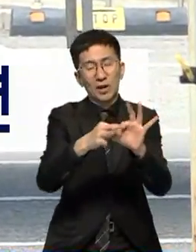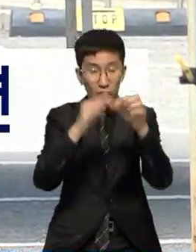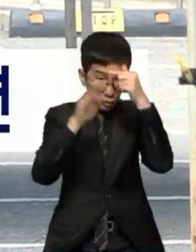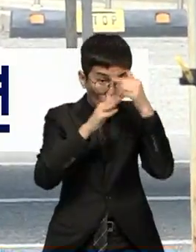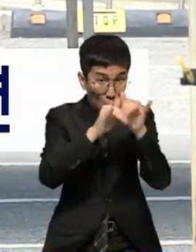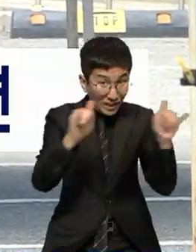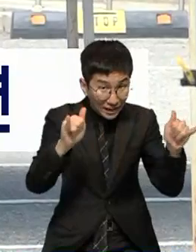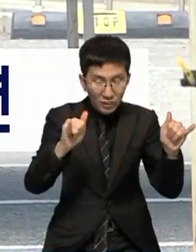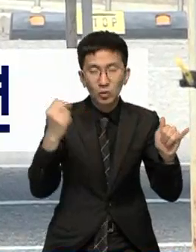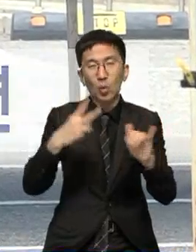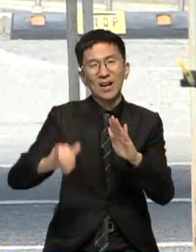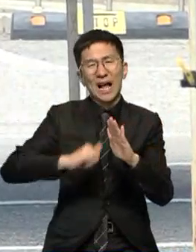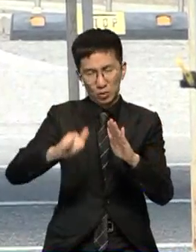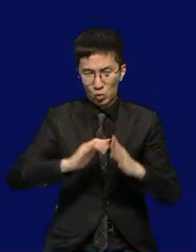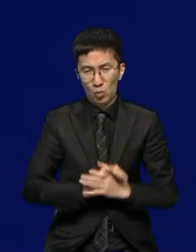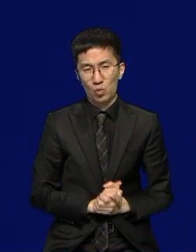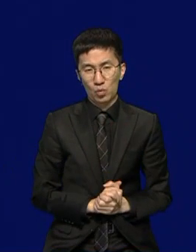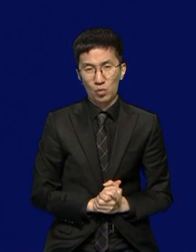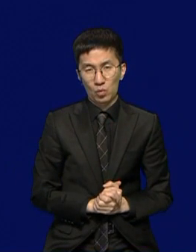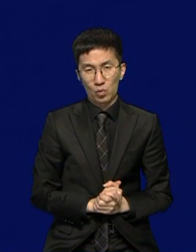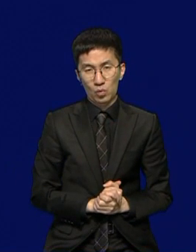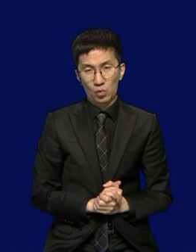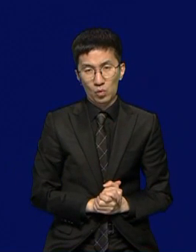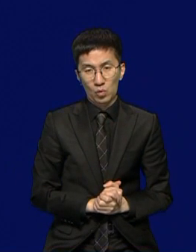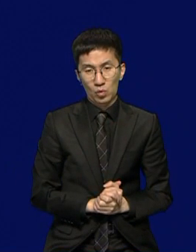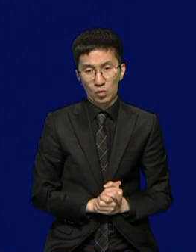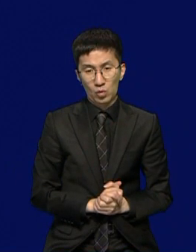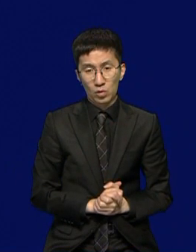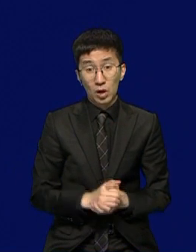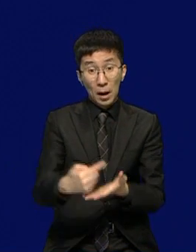가족입니다. 다행히 지금까지 보고된 56명의 사례